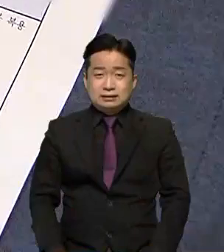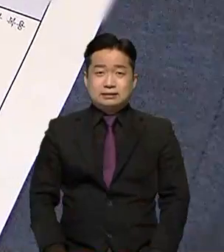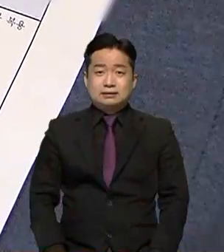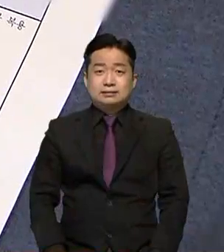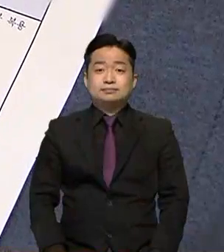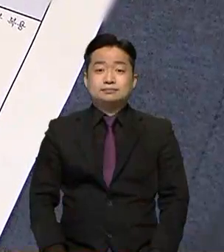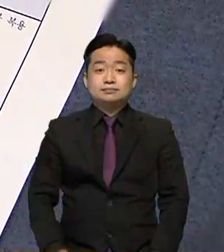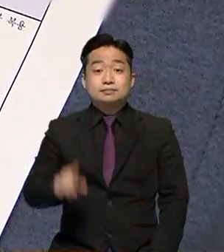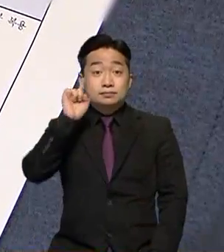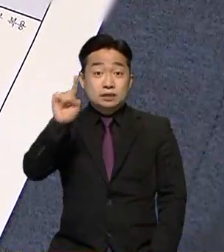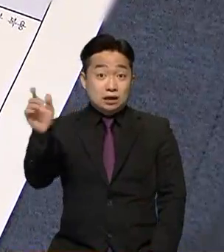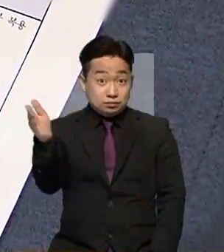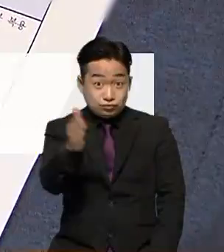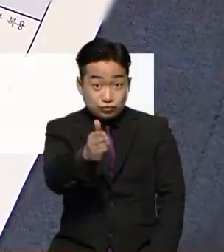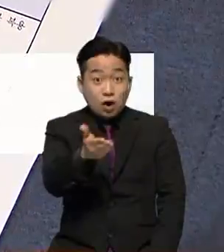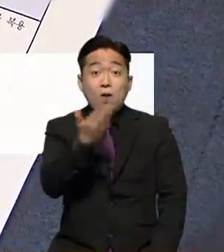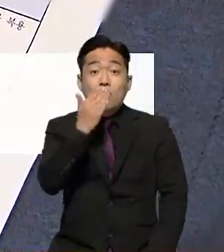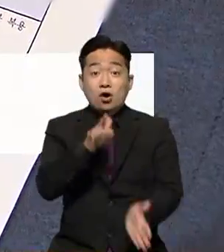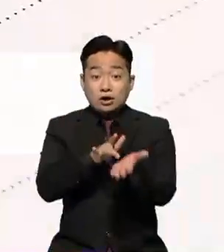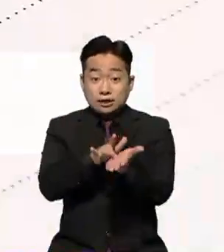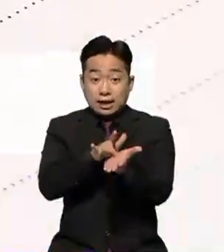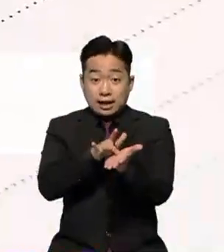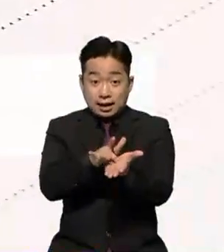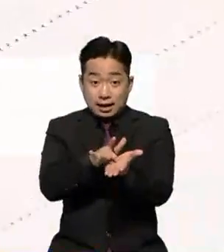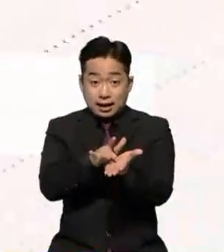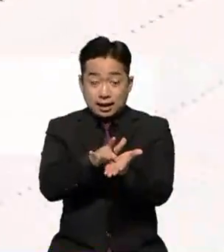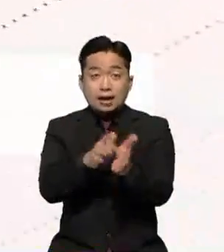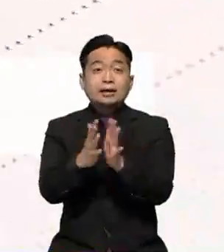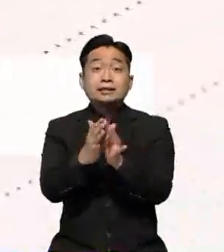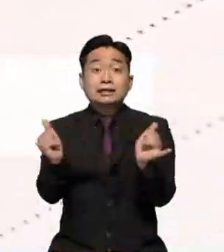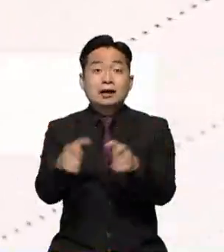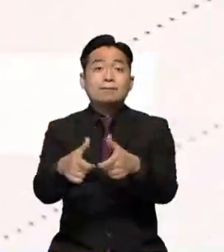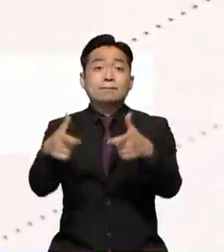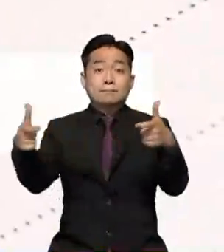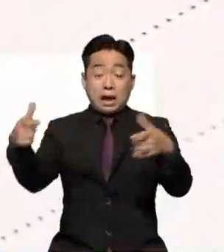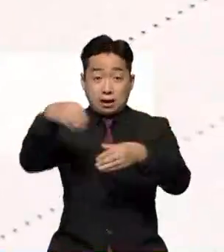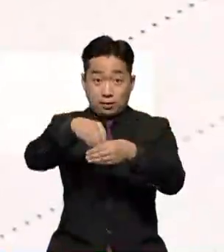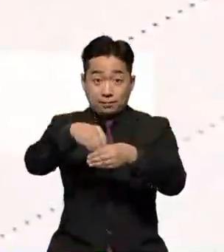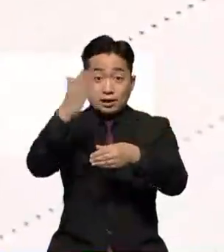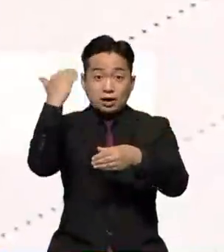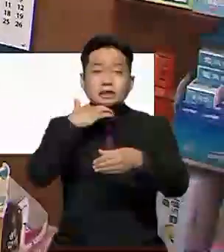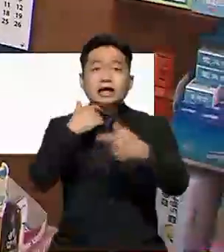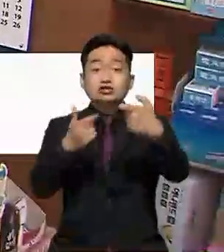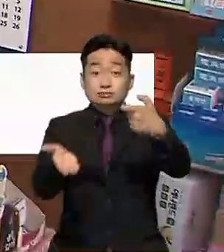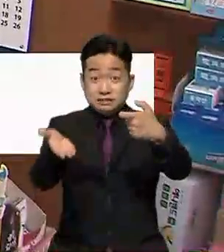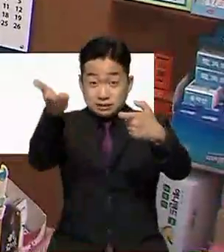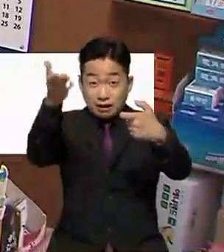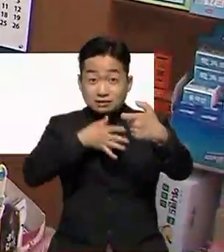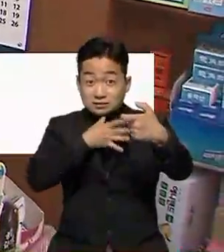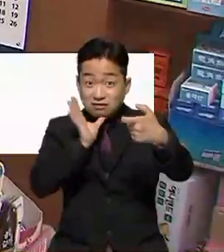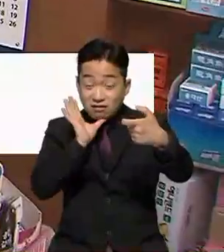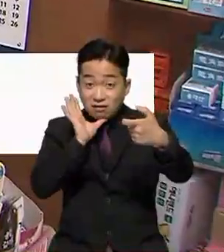(기자) 내일부터는 먹는 치료제 처방 대상이 확대됩니다. 기존 60대 이상 고령자와 면역 저하자